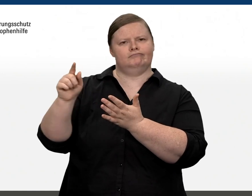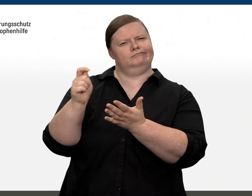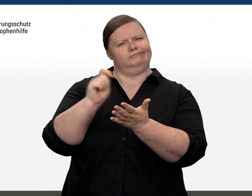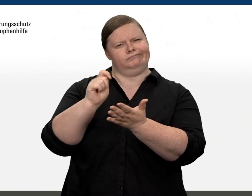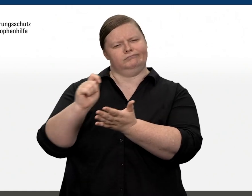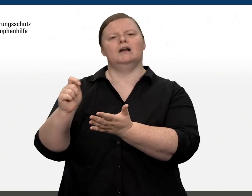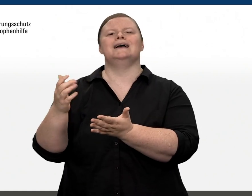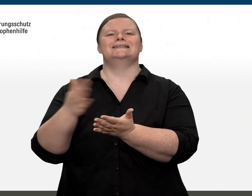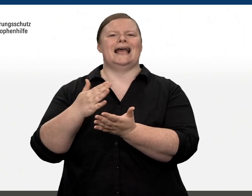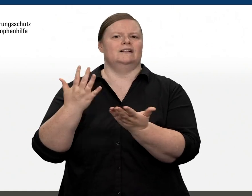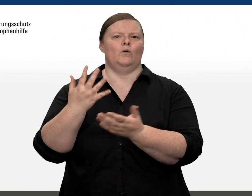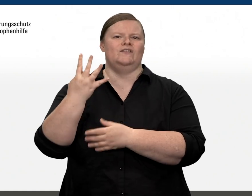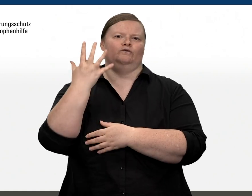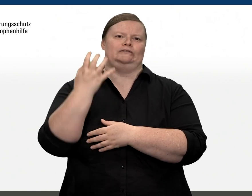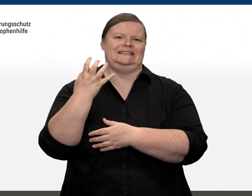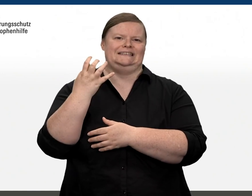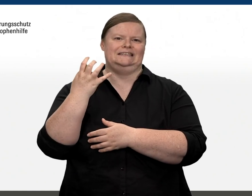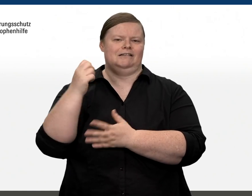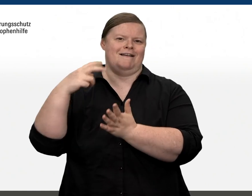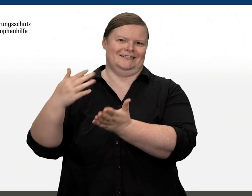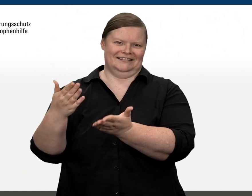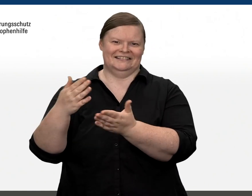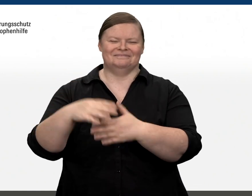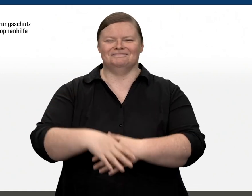ab Seite 54 zu finden.